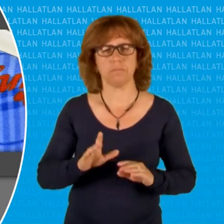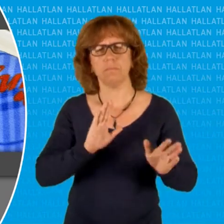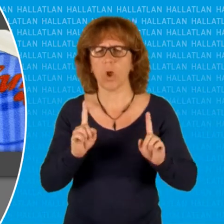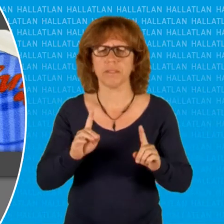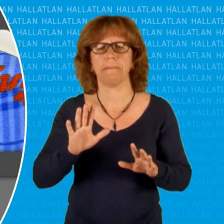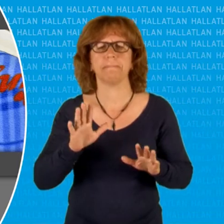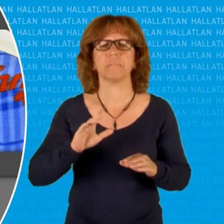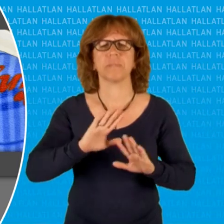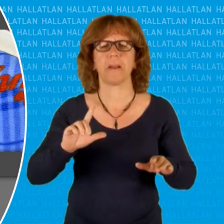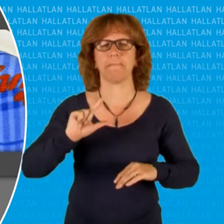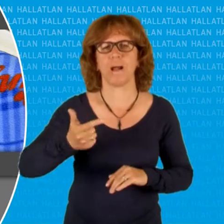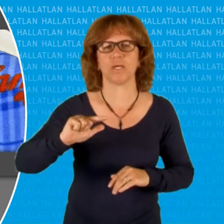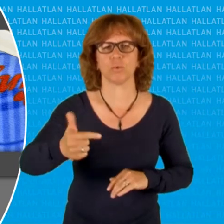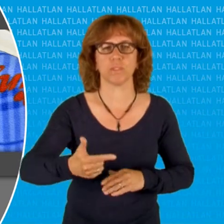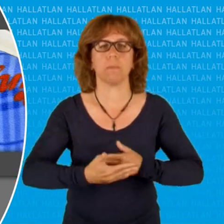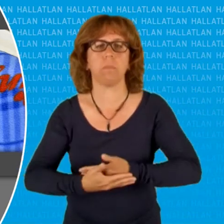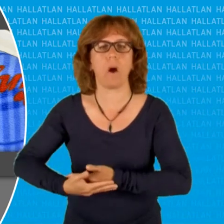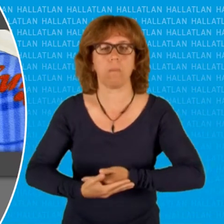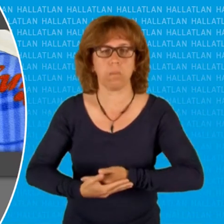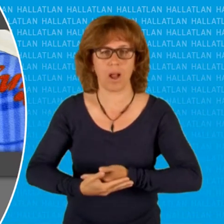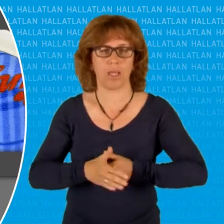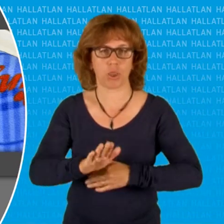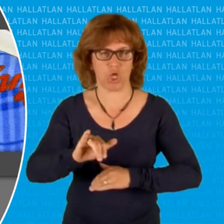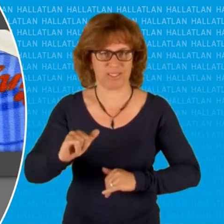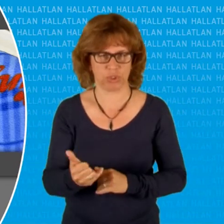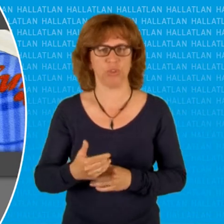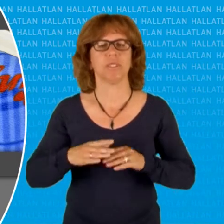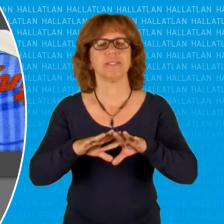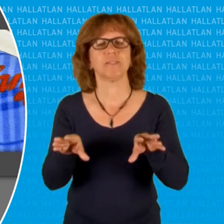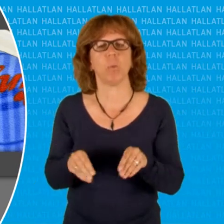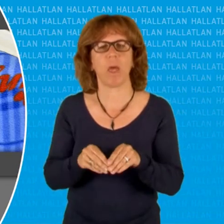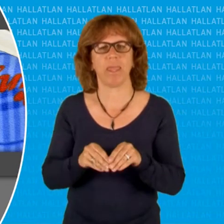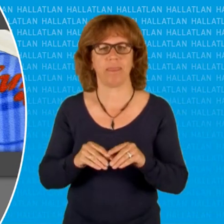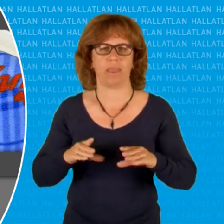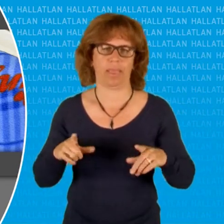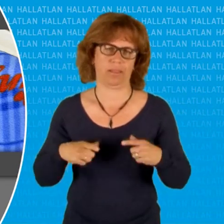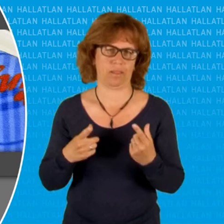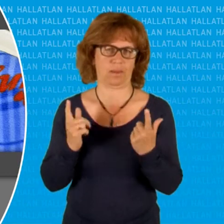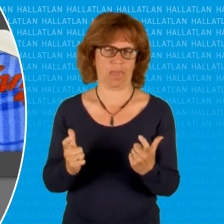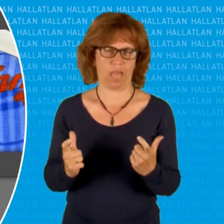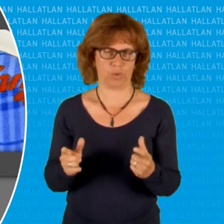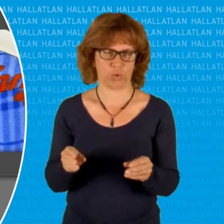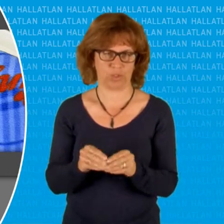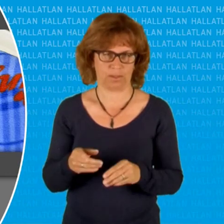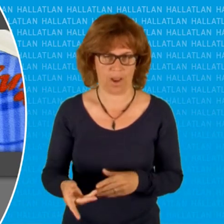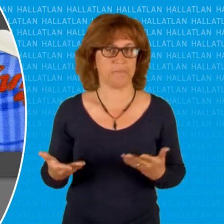Csaknem minden második babának a szülei élnek a lehetőséggel,